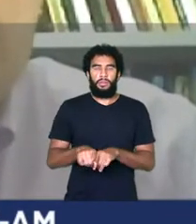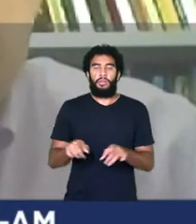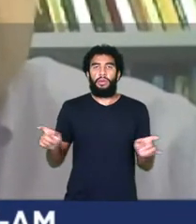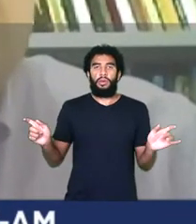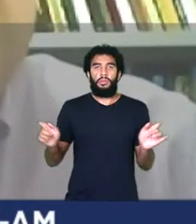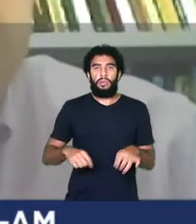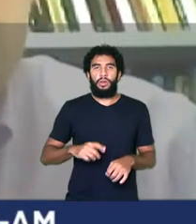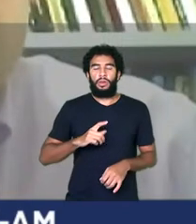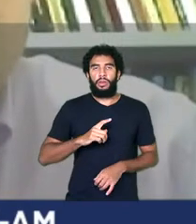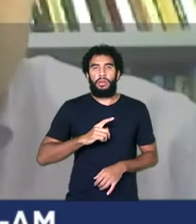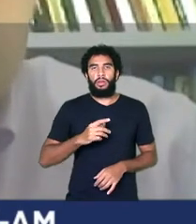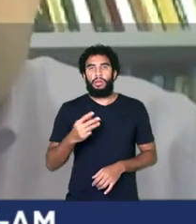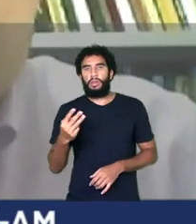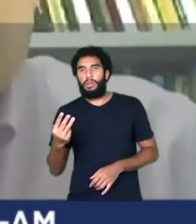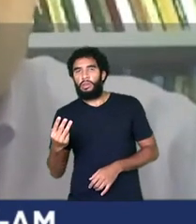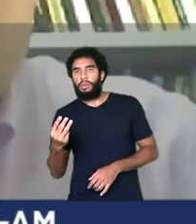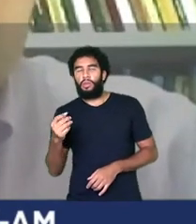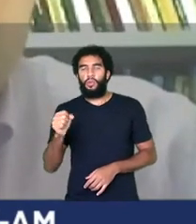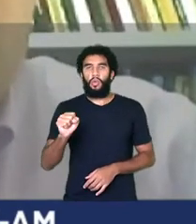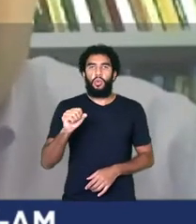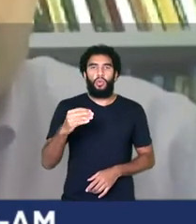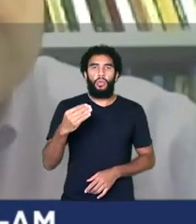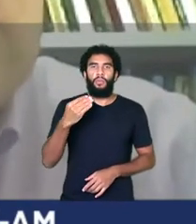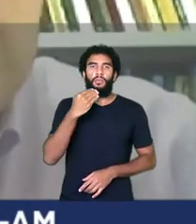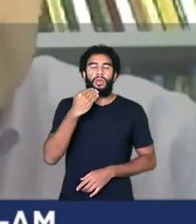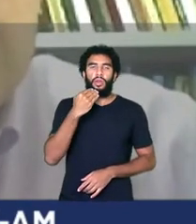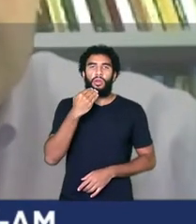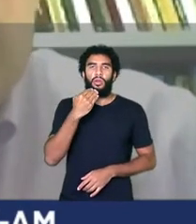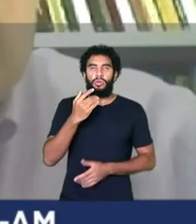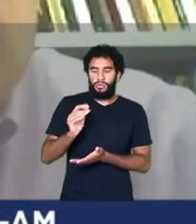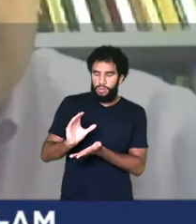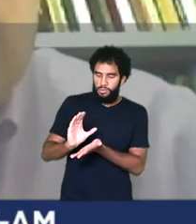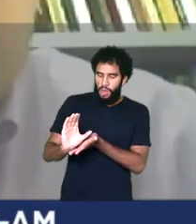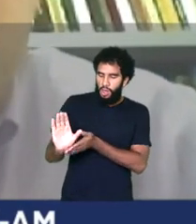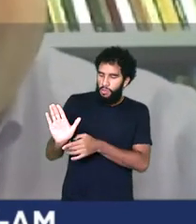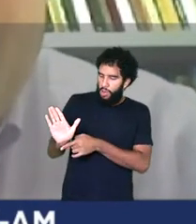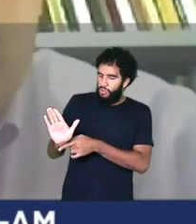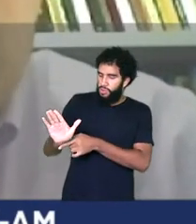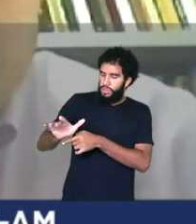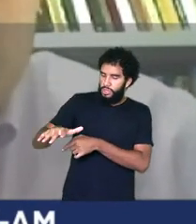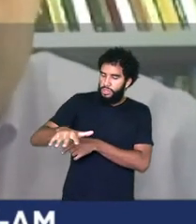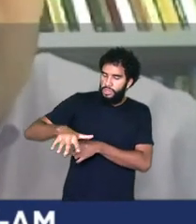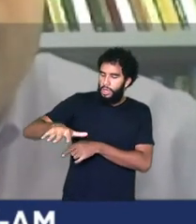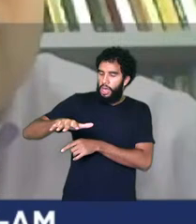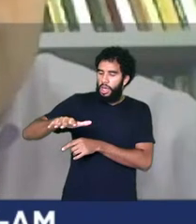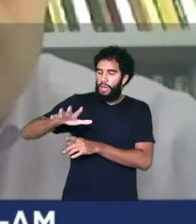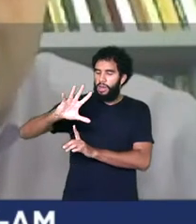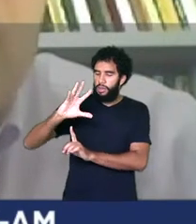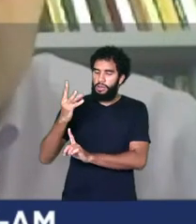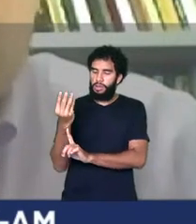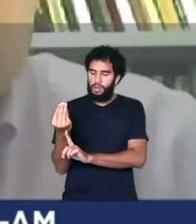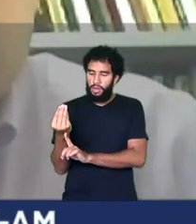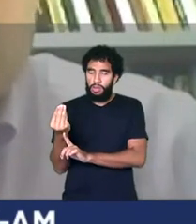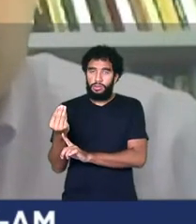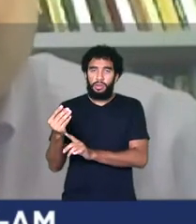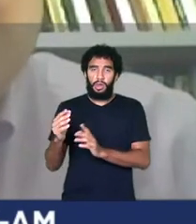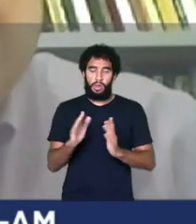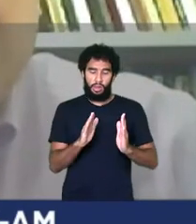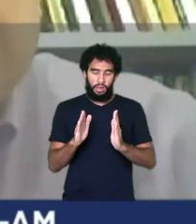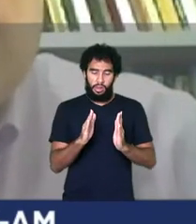NESSE CASO A POSSIBILIDADE DE TER 3.8 BILHÕES DE RECURSOS PARA AJUDAR NO SETOR PARADO AINDA DEVIDO É PANDEMIA, QUE